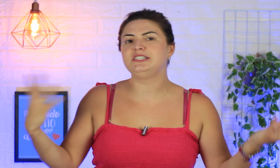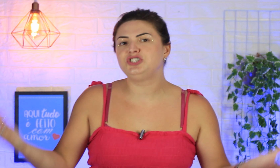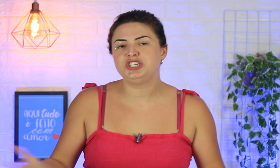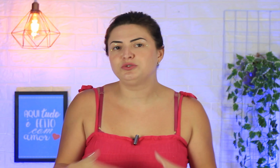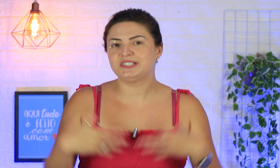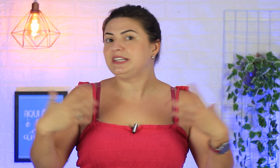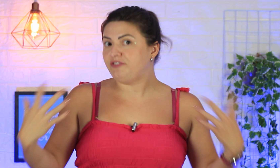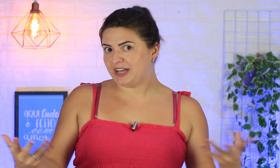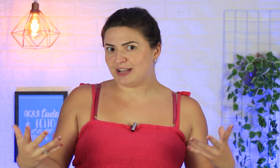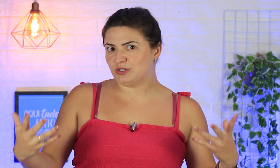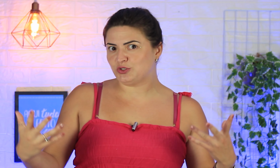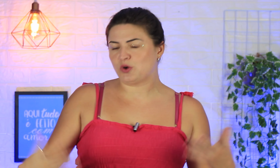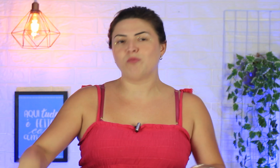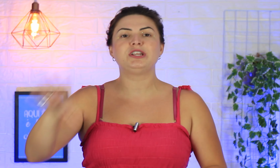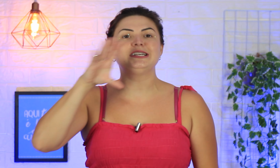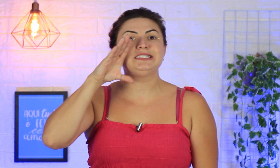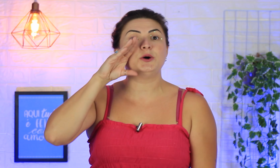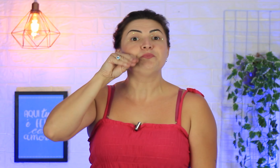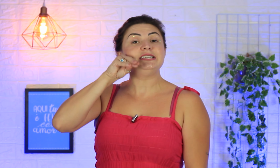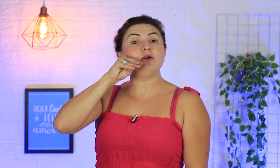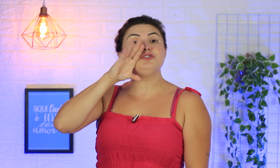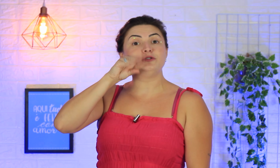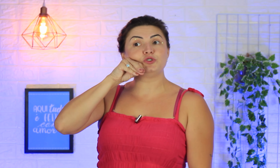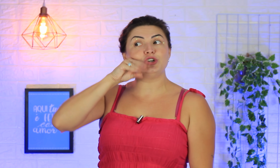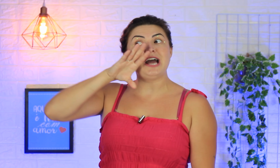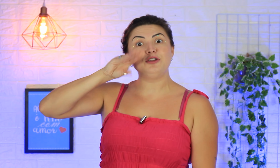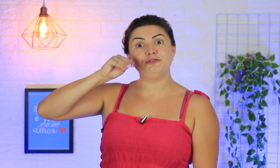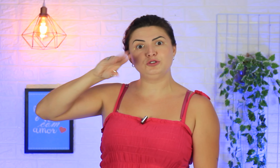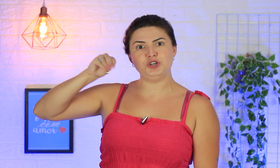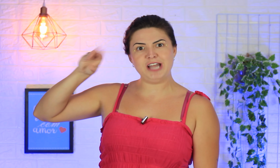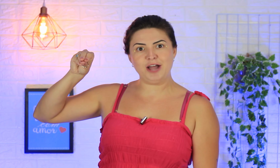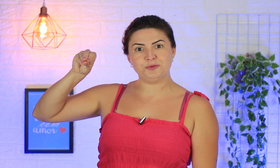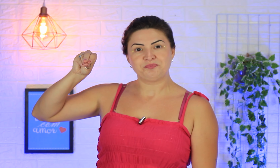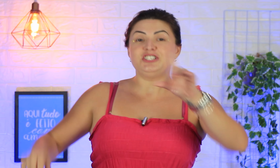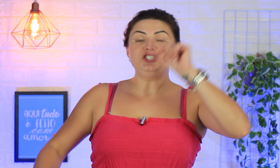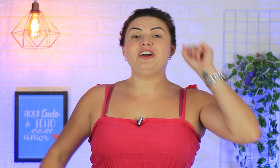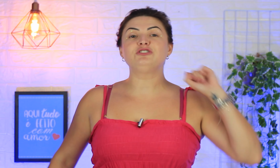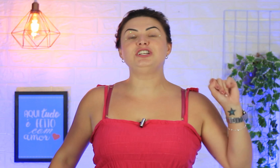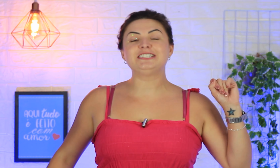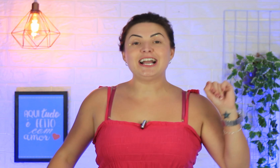sentido o significado da sua comunicação sinal de funcionário ou funcionário e a gente vai utilizar